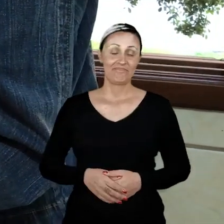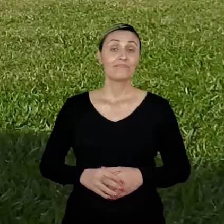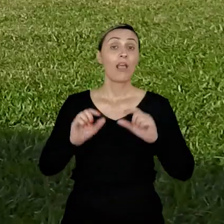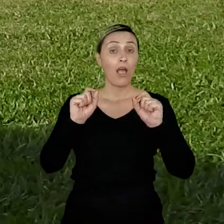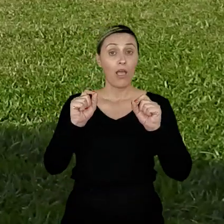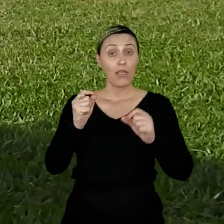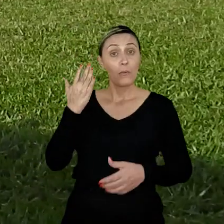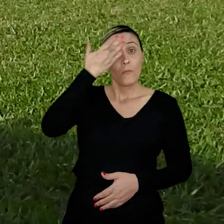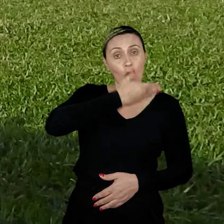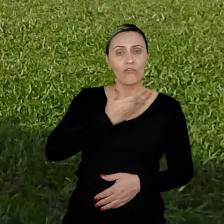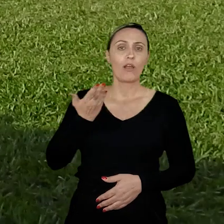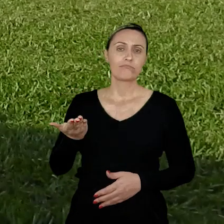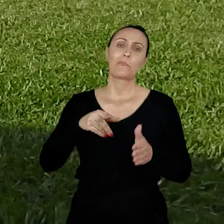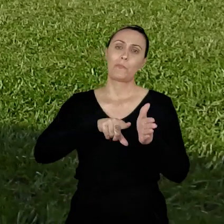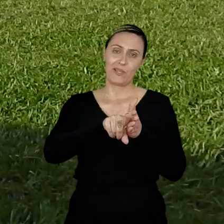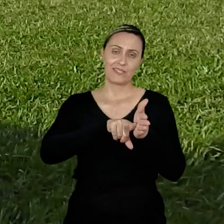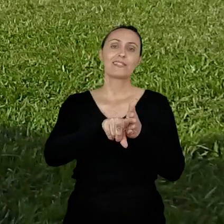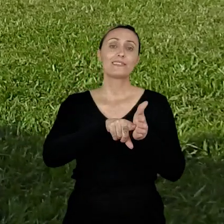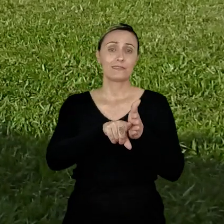globais que atingem os cinco continentes.